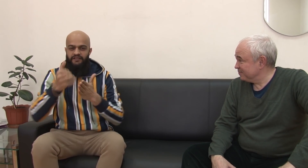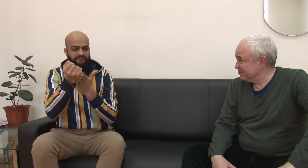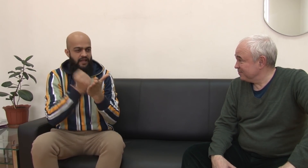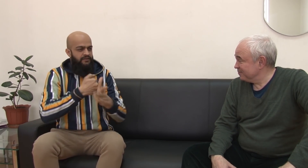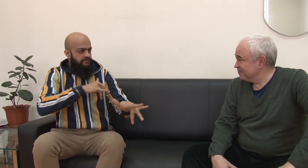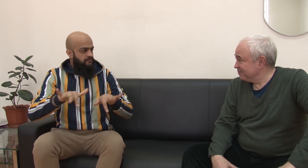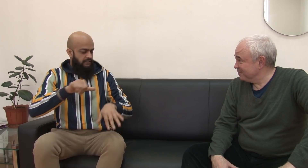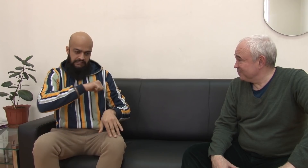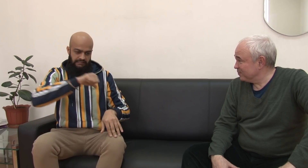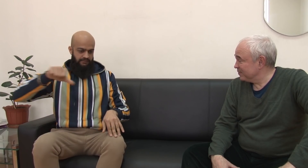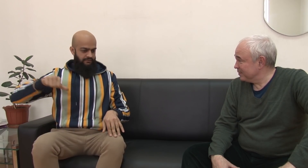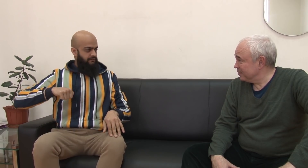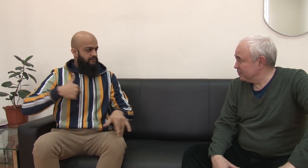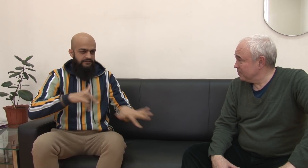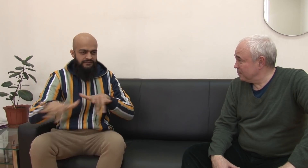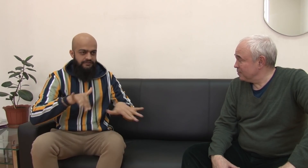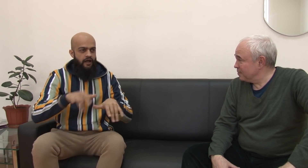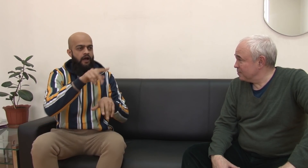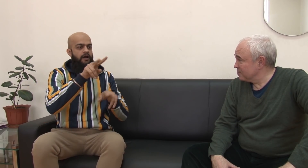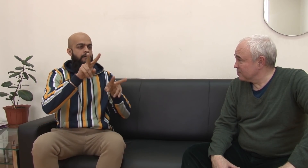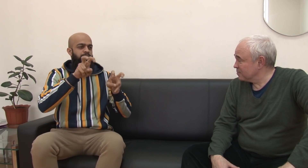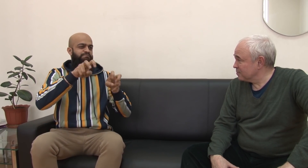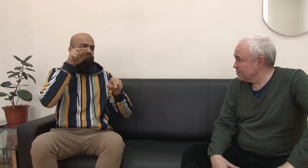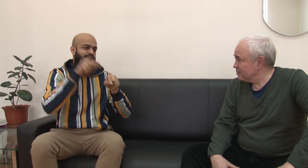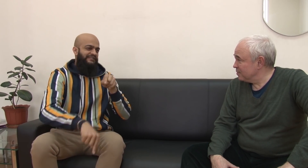Начал хлопотать насчет визы – самостоятельно.